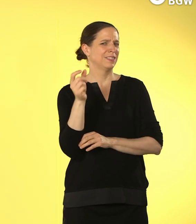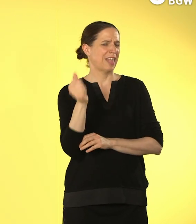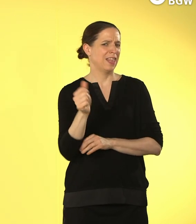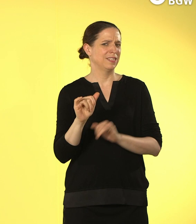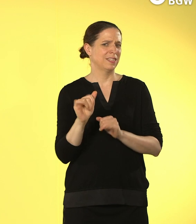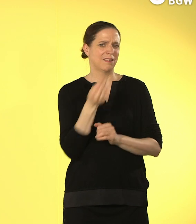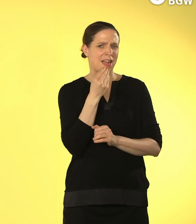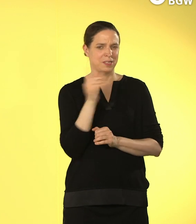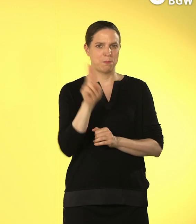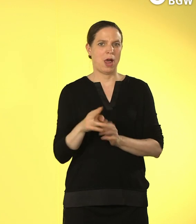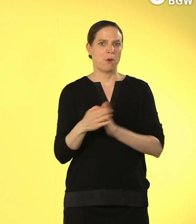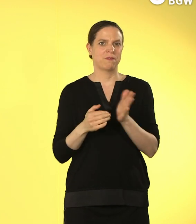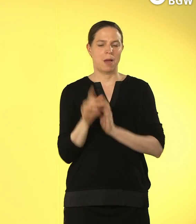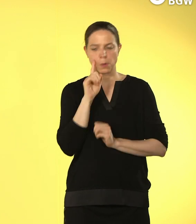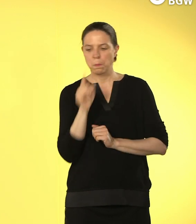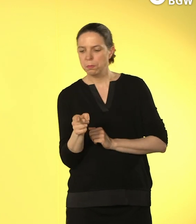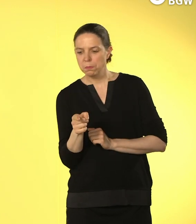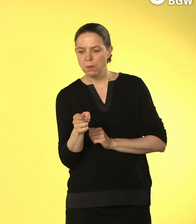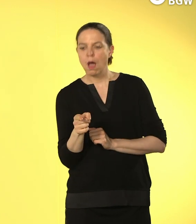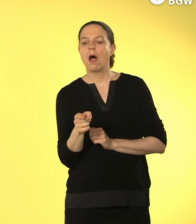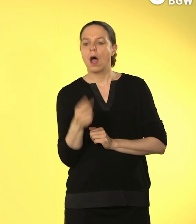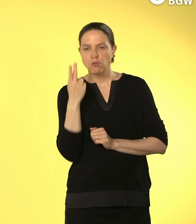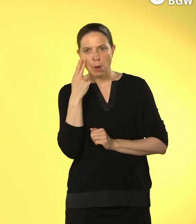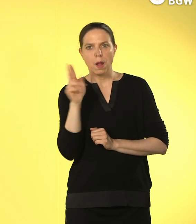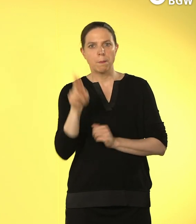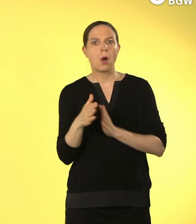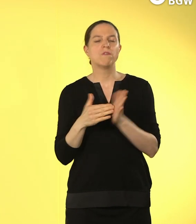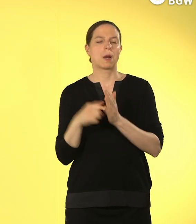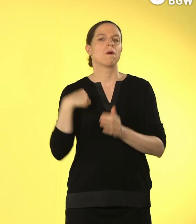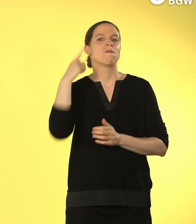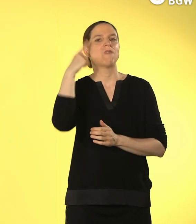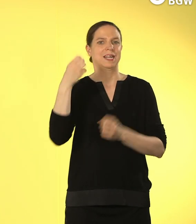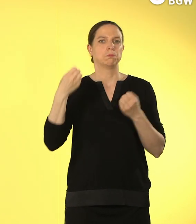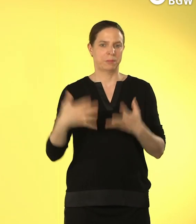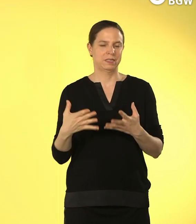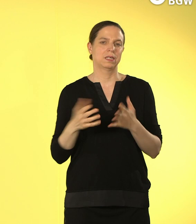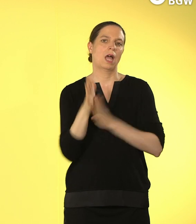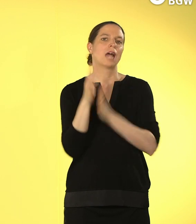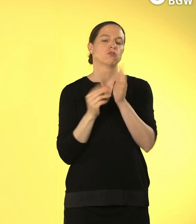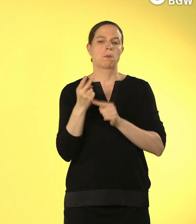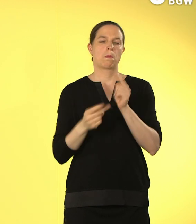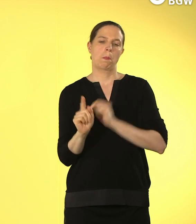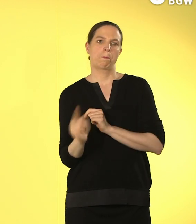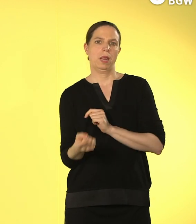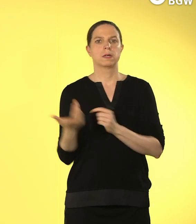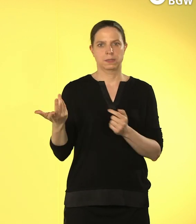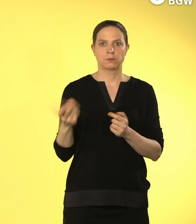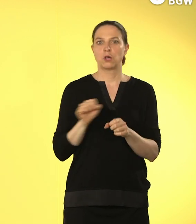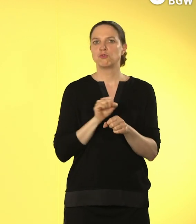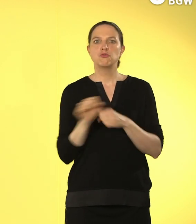Dann findet man diese Abrisse relativ gut wieder.